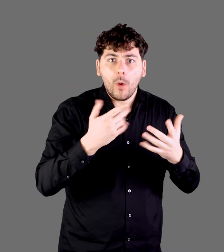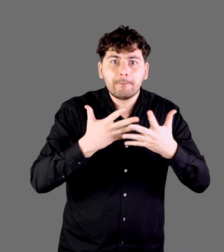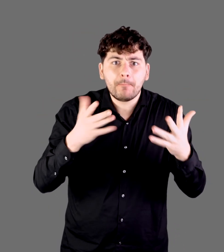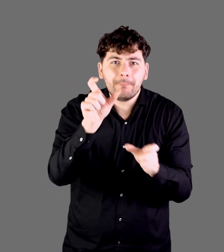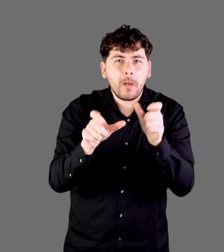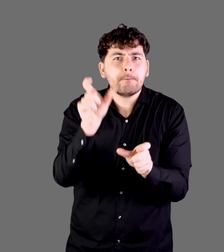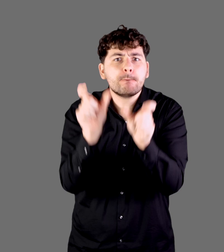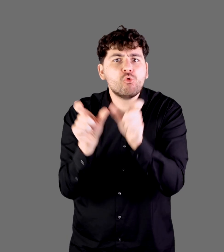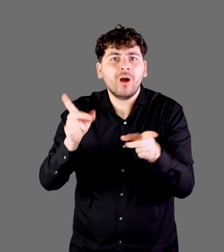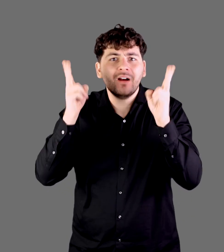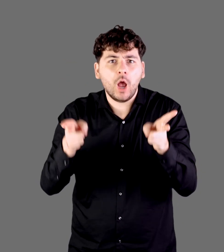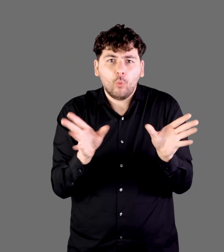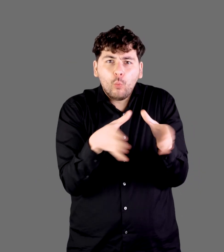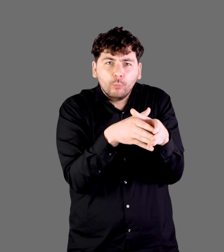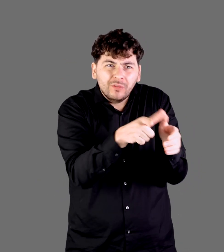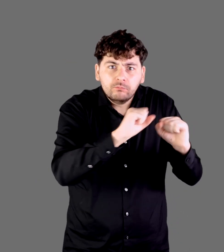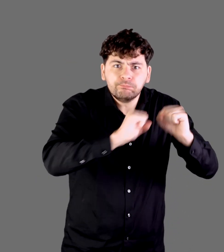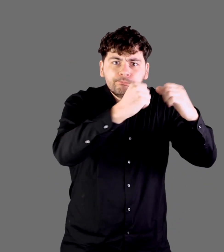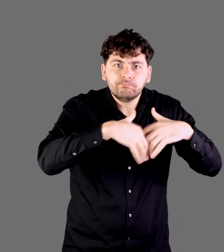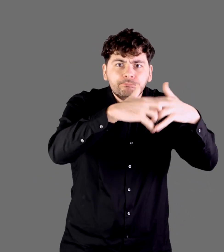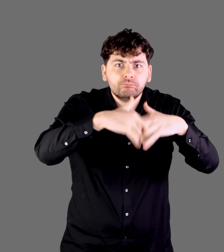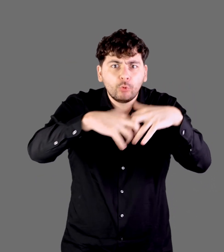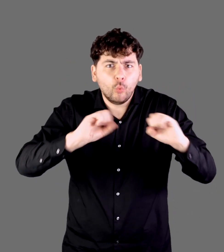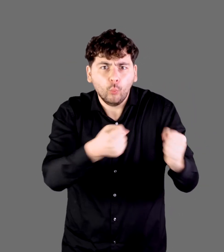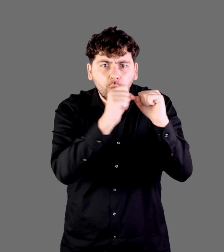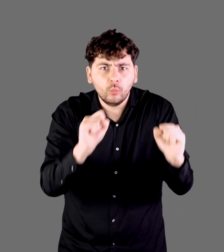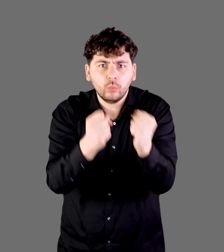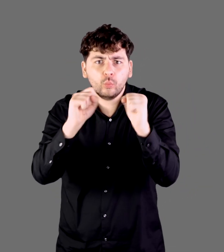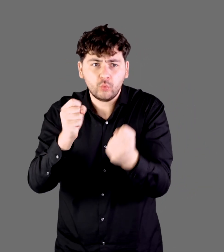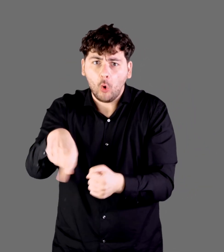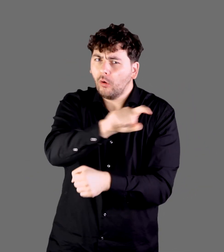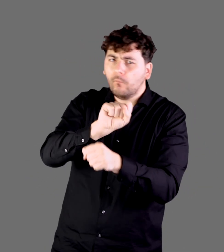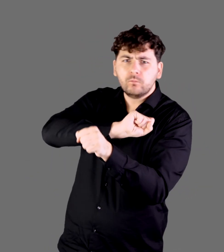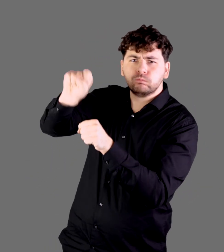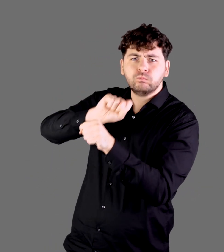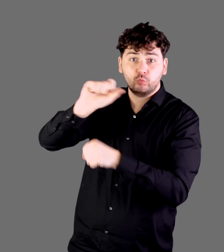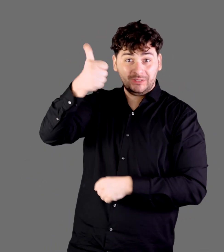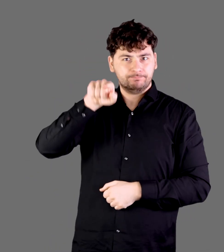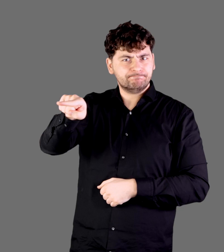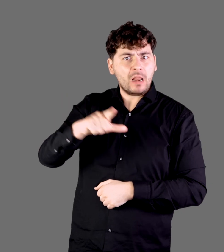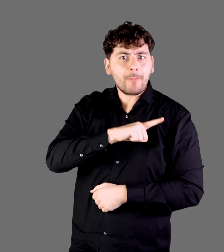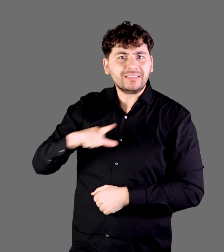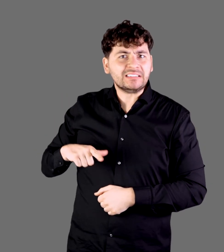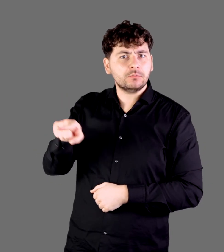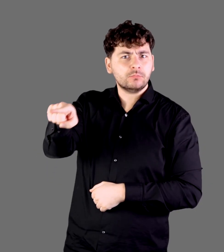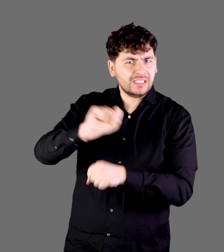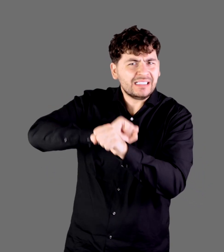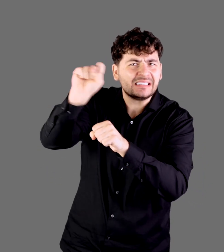sondern auch zur Gründung immer neuer Bürgerrechtsgruppen und zu regelmäßigen Demonstrationen, zunächst in Leipzig,